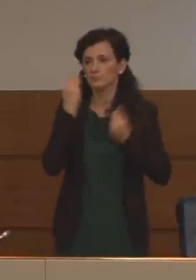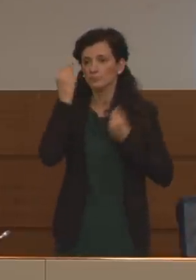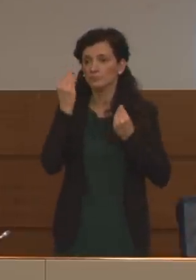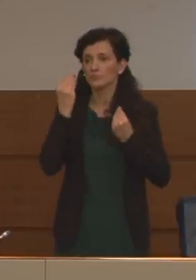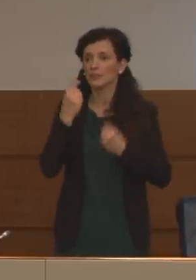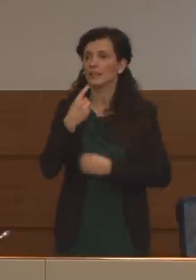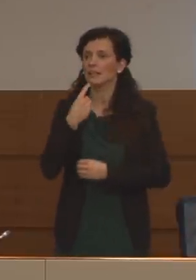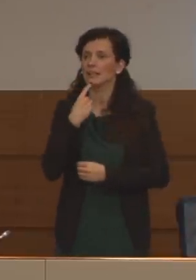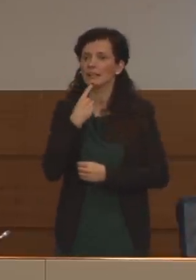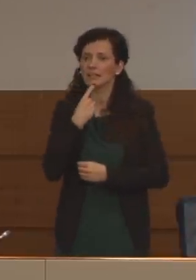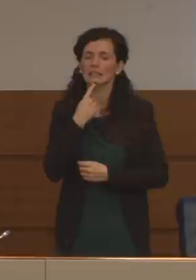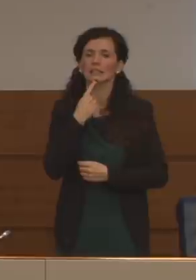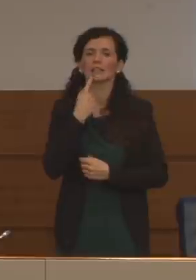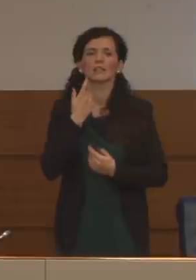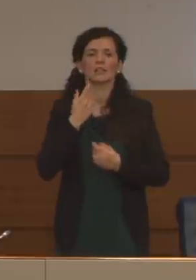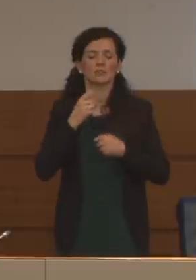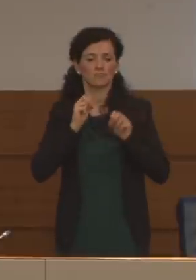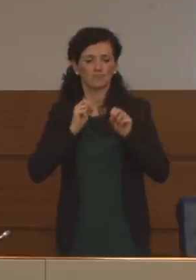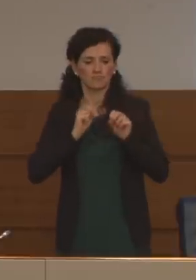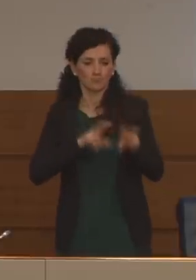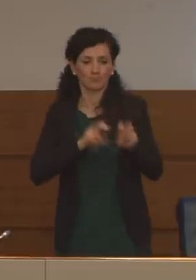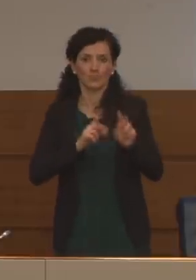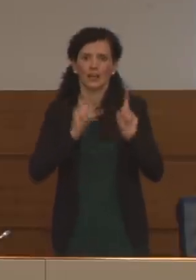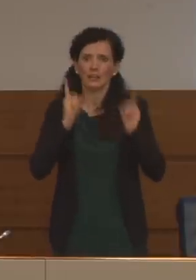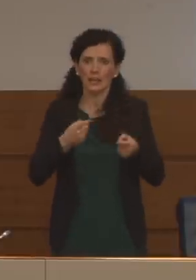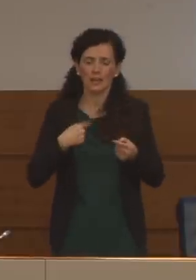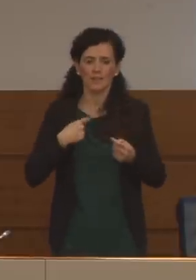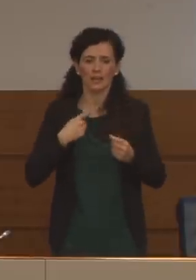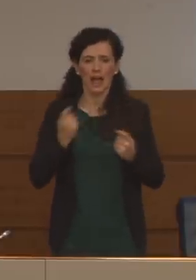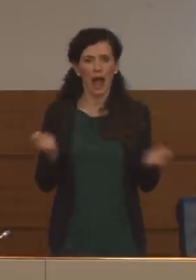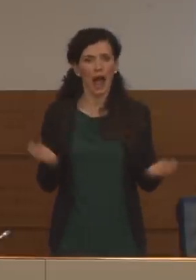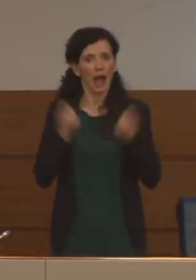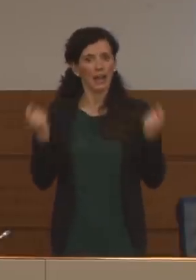dei ritmi elevati nella prestazione fisica, perché comunque le mascherine